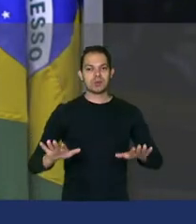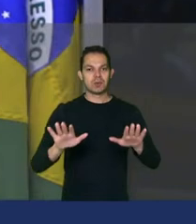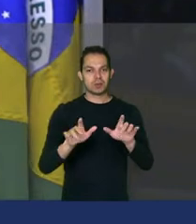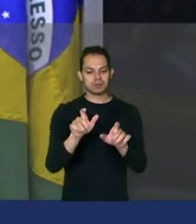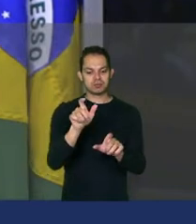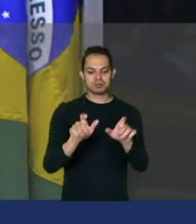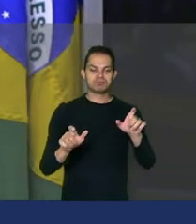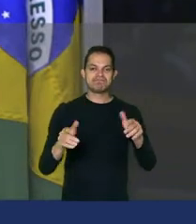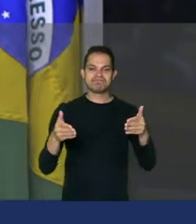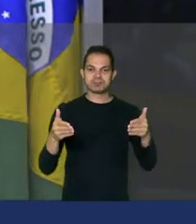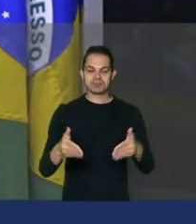SOBRE TODOS OS COMPANHEIROS DA CEADER. COMO DIZ O LEMA, UMA